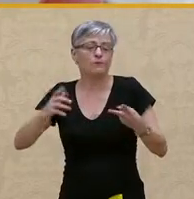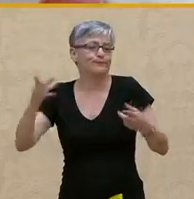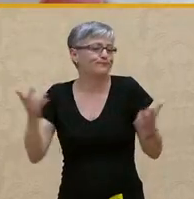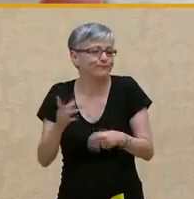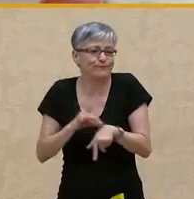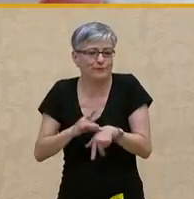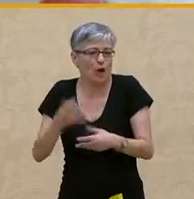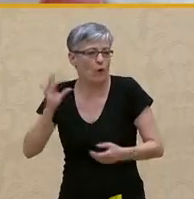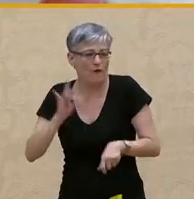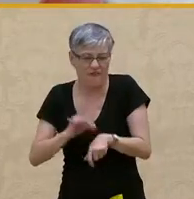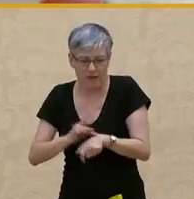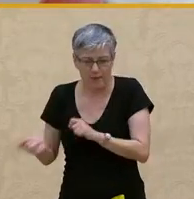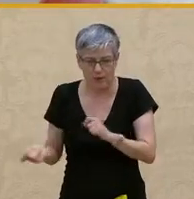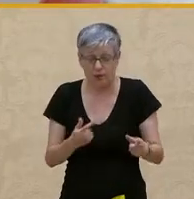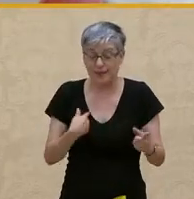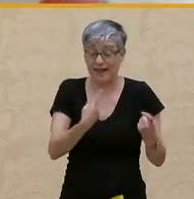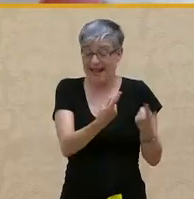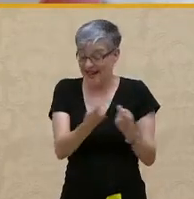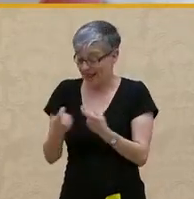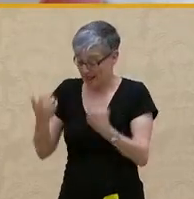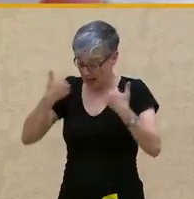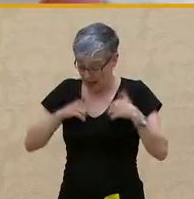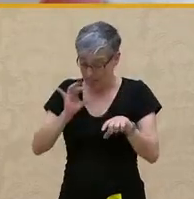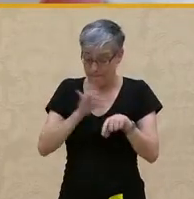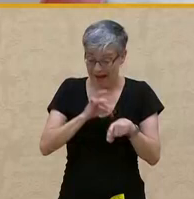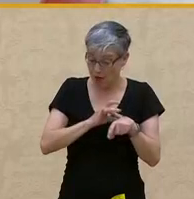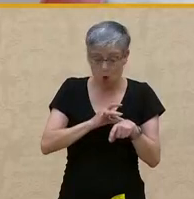Hasta que no tienen las necesidades cubiertas a nivel médico no pueden estar escolarizados,